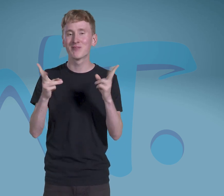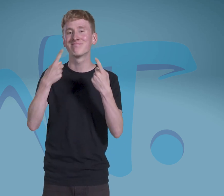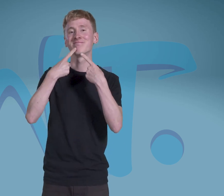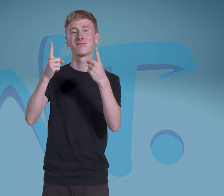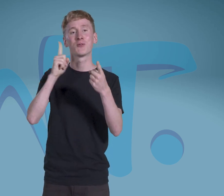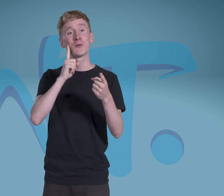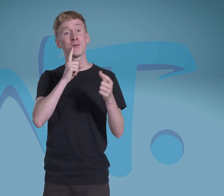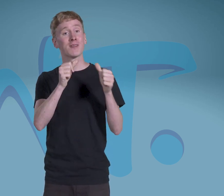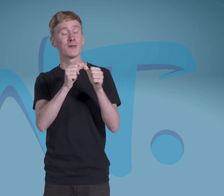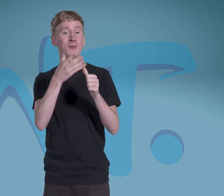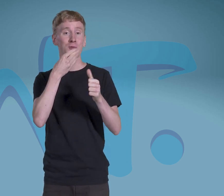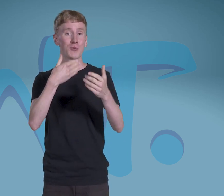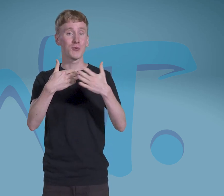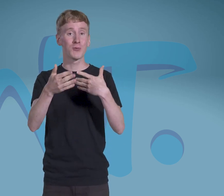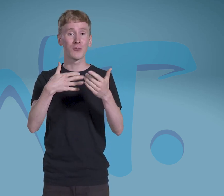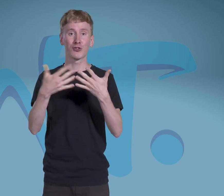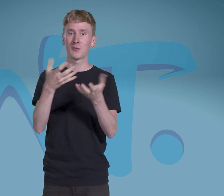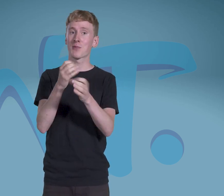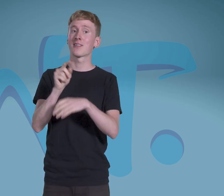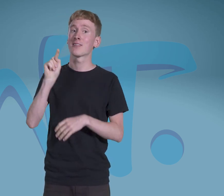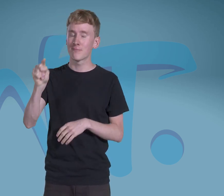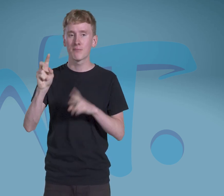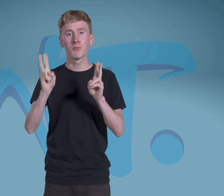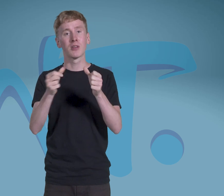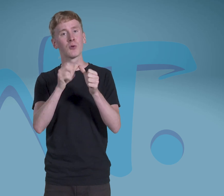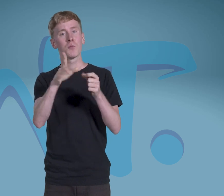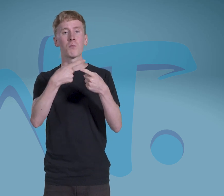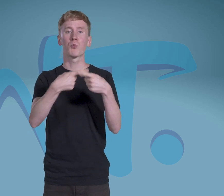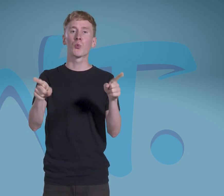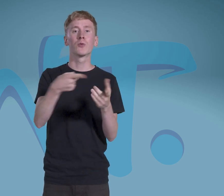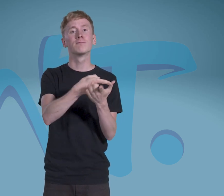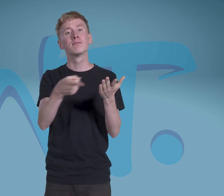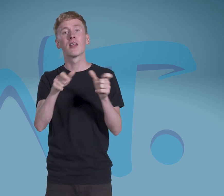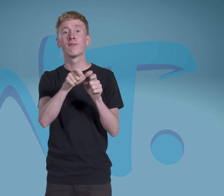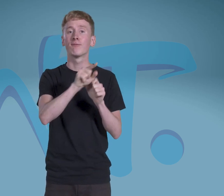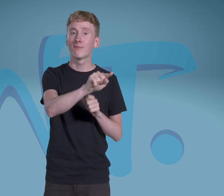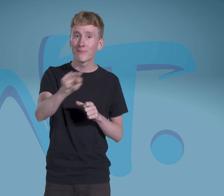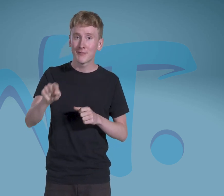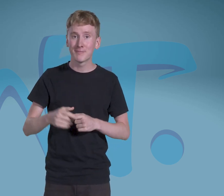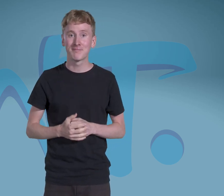Kuurojen Liiton nuorisotyön sosiaalisen median ja liiton muilla kanavilla.